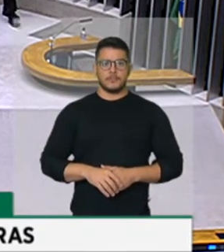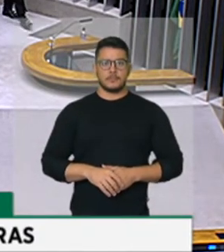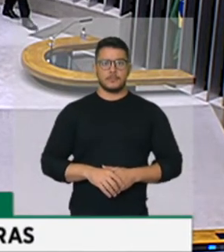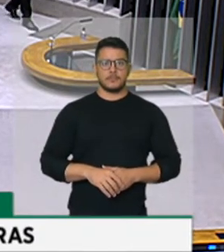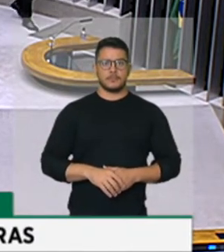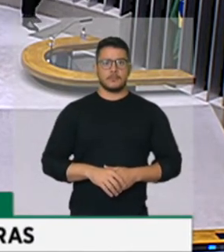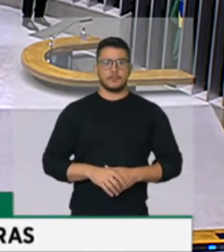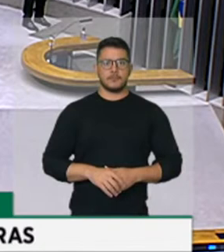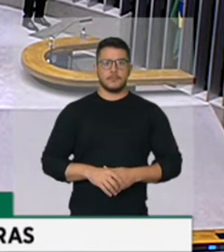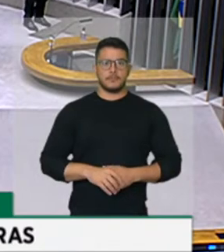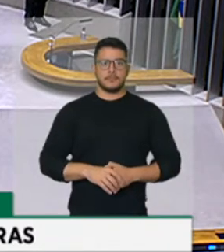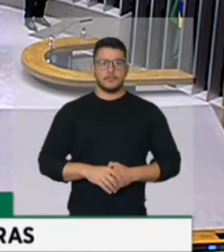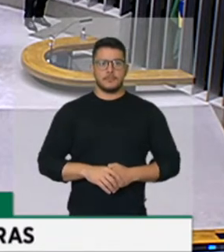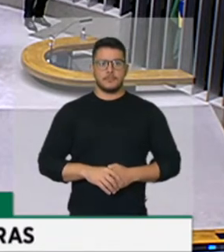PRESIDENTE 5 MINUTOS ESTOU